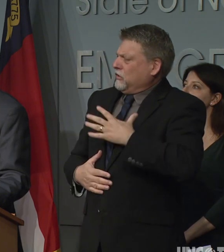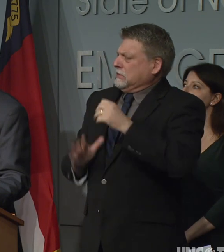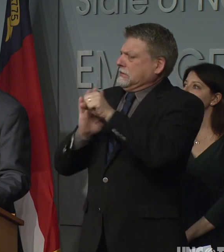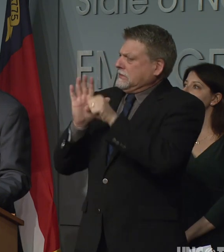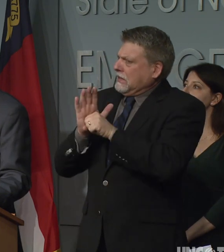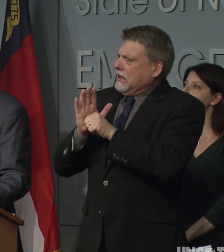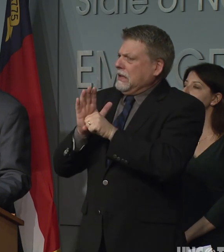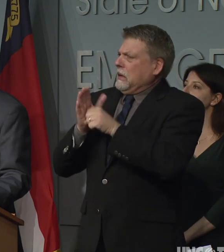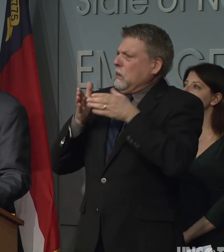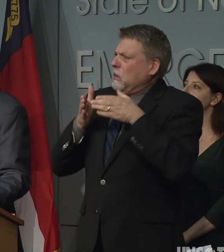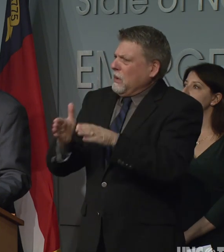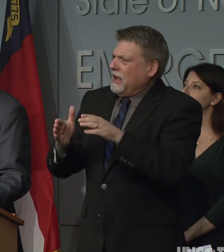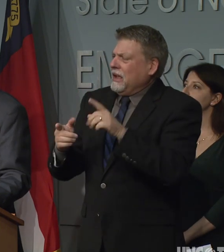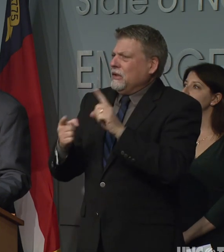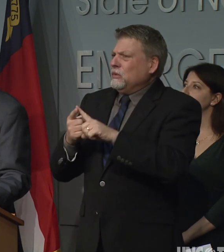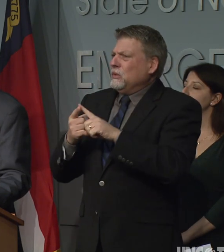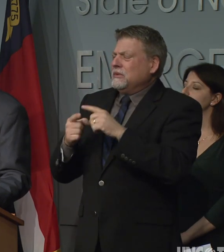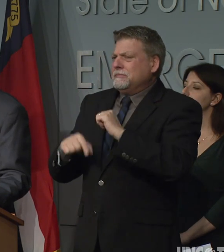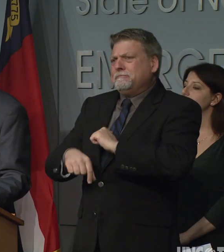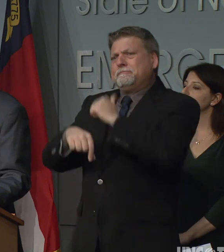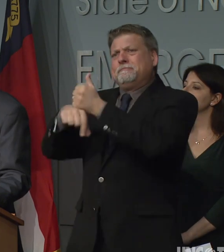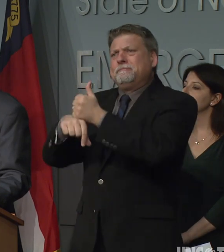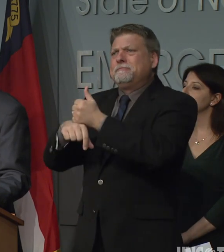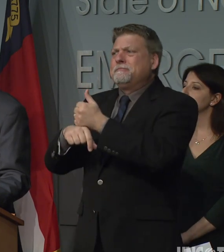En estos algunos lugares a donde pueden estas personas.